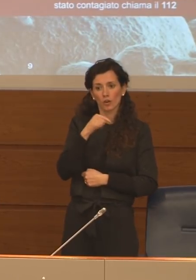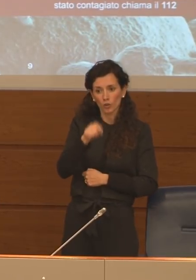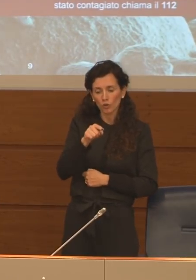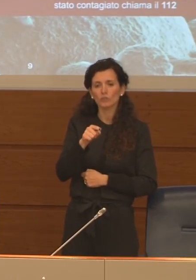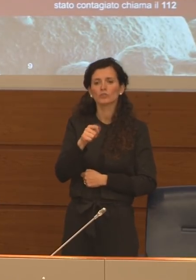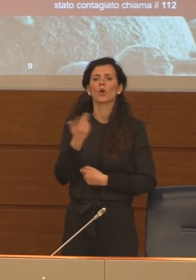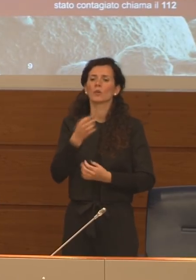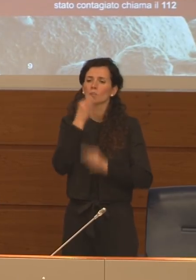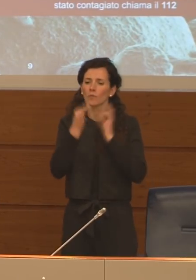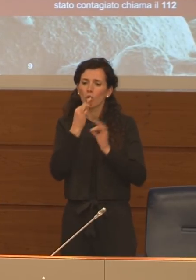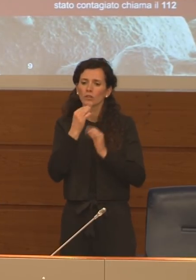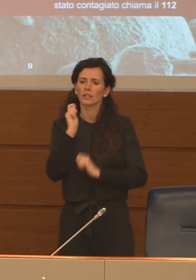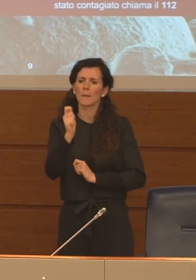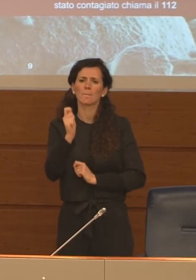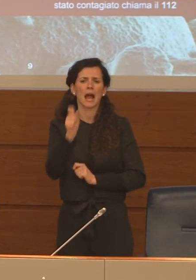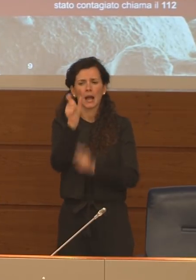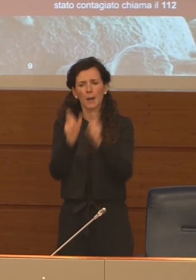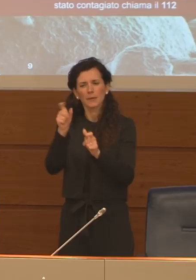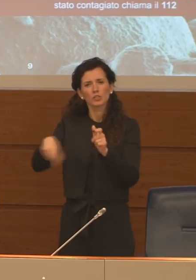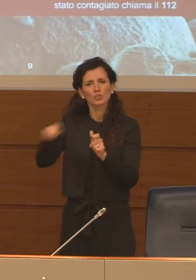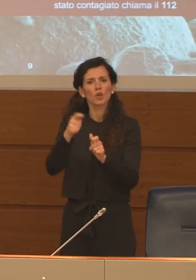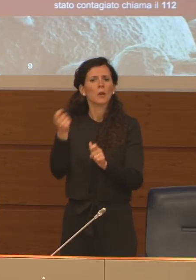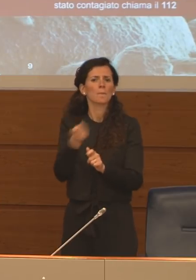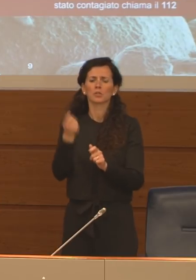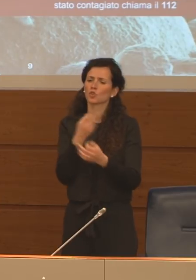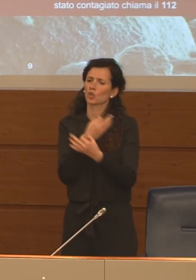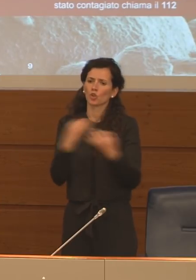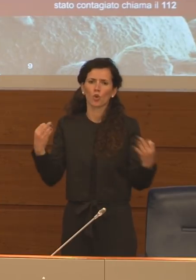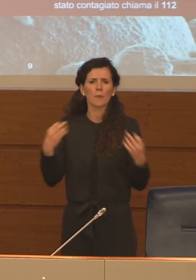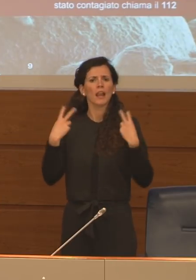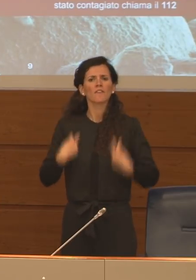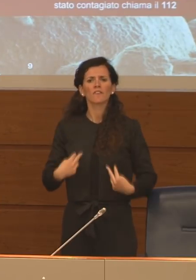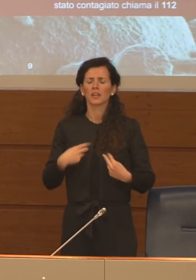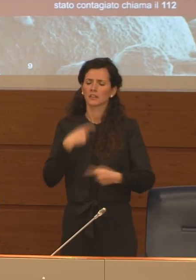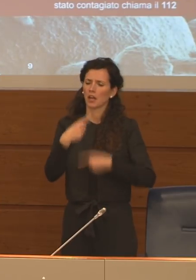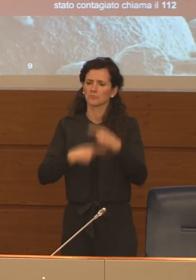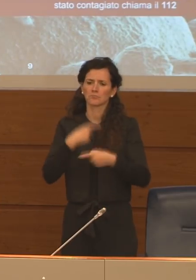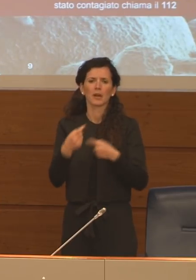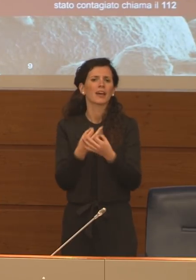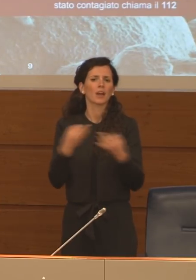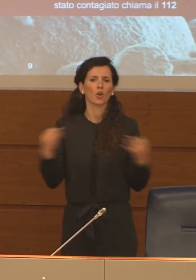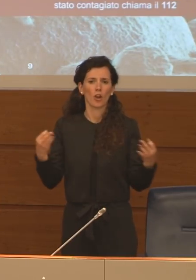e la vita proseguirà regolarmente in quelle zone.